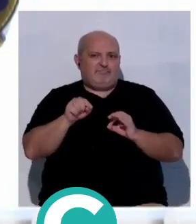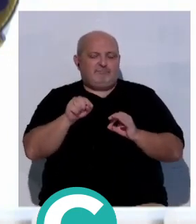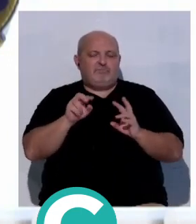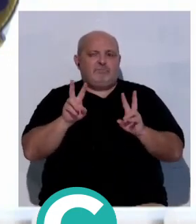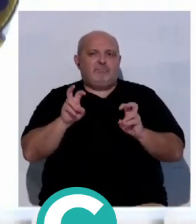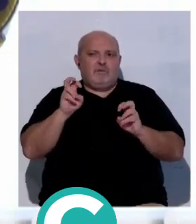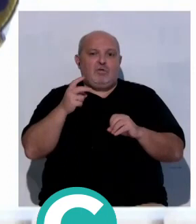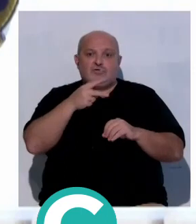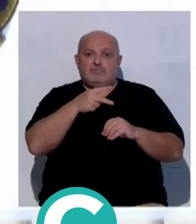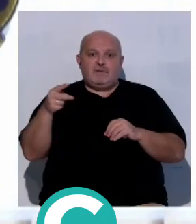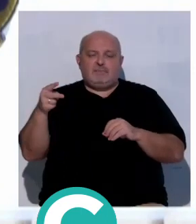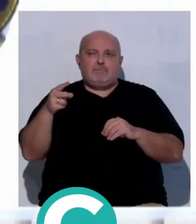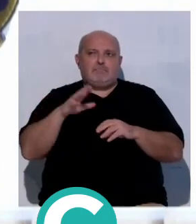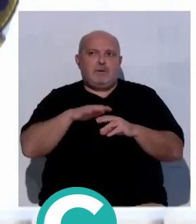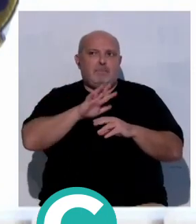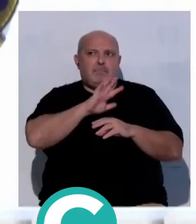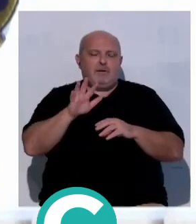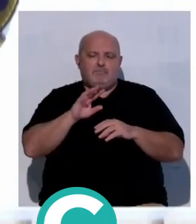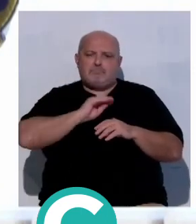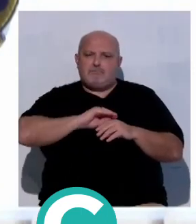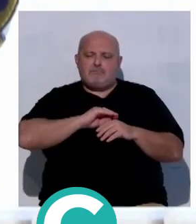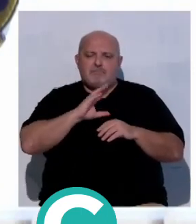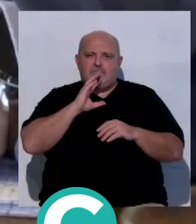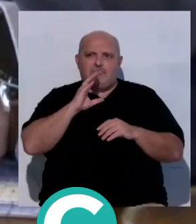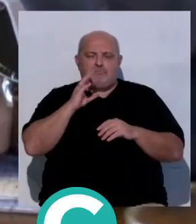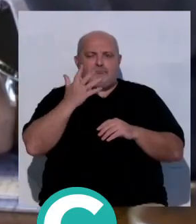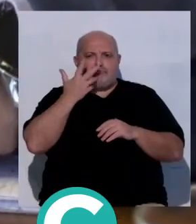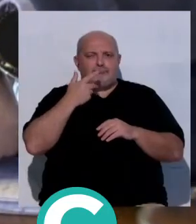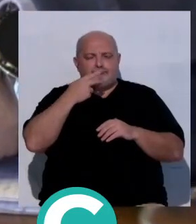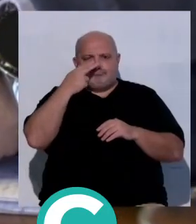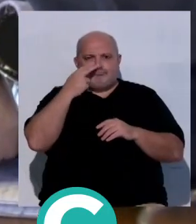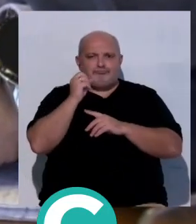que faltan dos semanas parece que está teniendo una magnífica acogida charlas inspiracionales